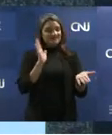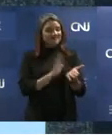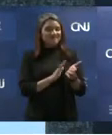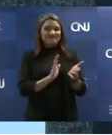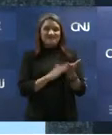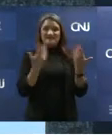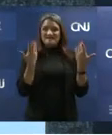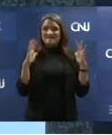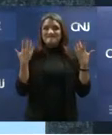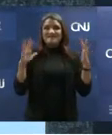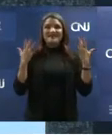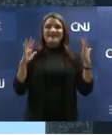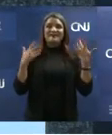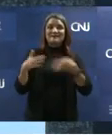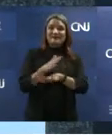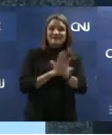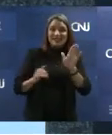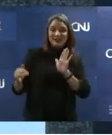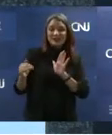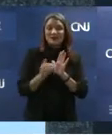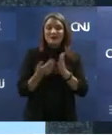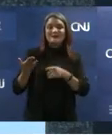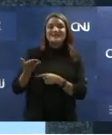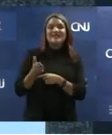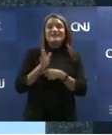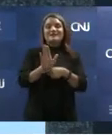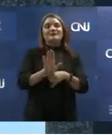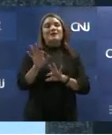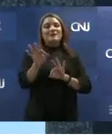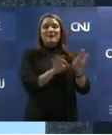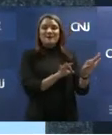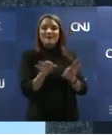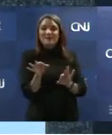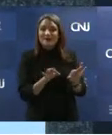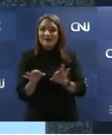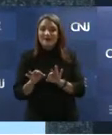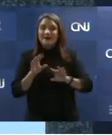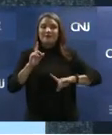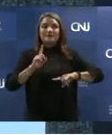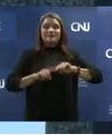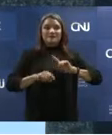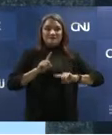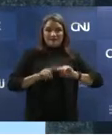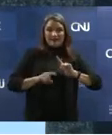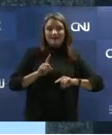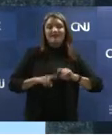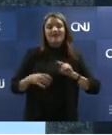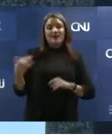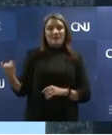que contribuíram para a construção desse importante material.